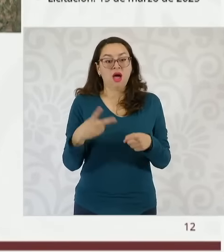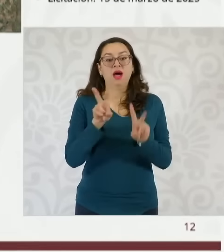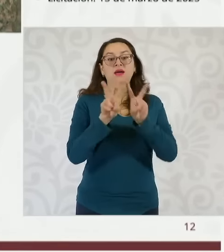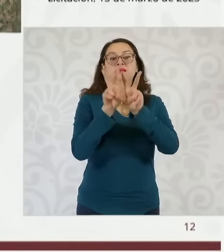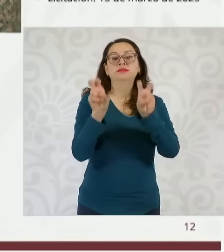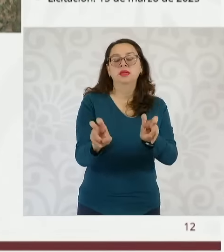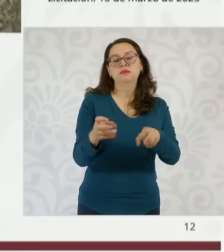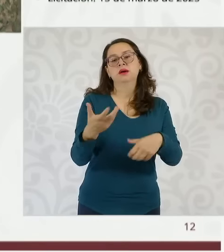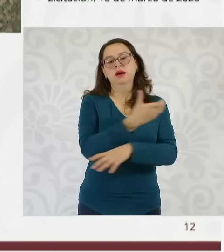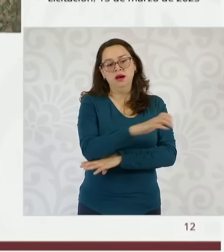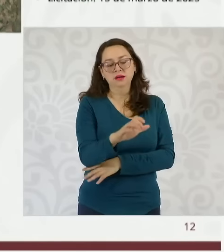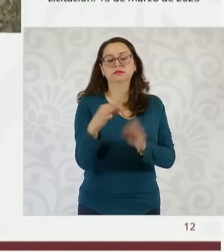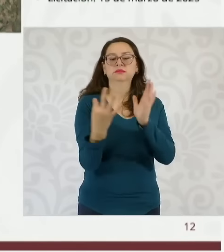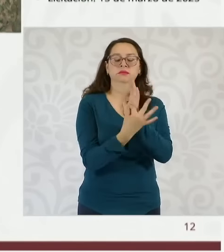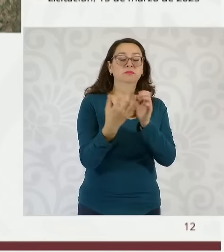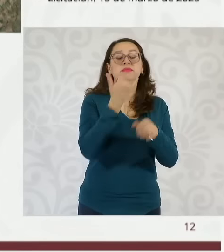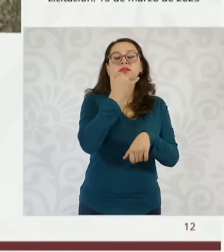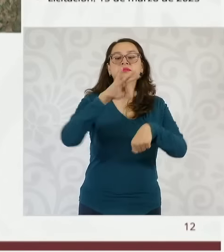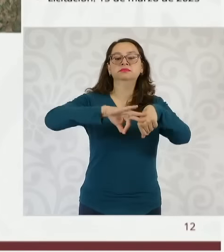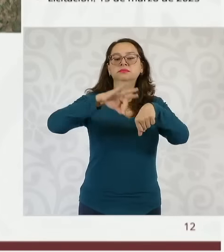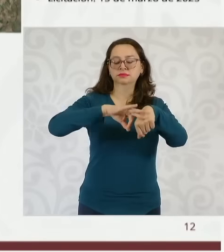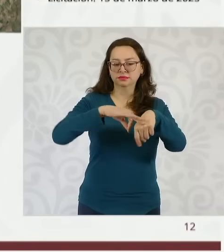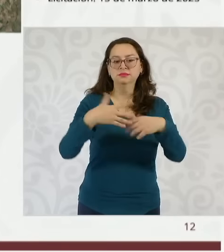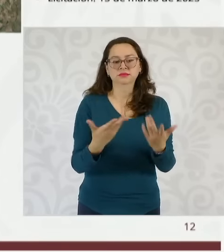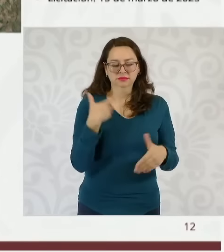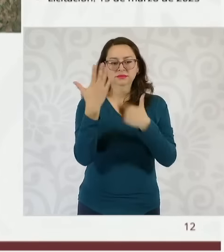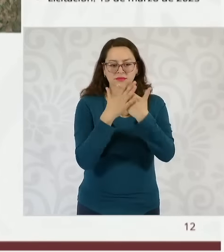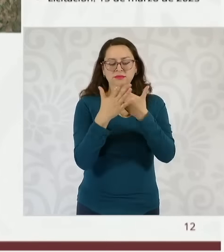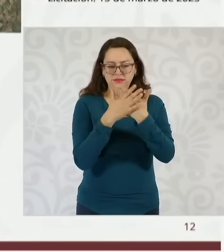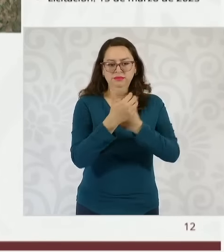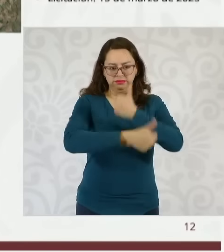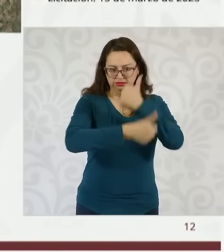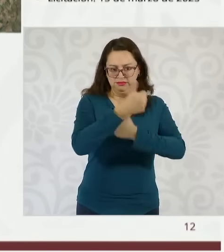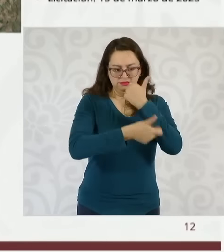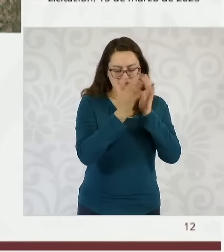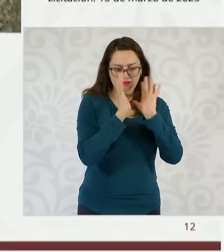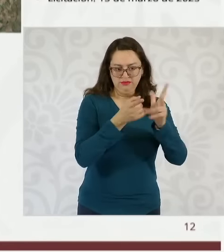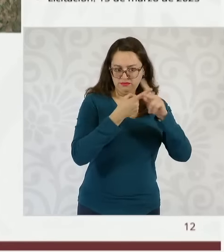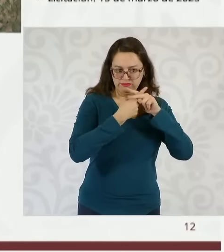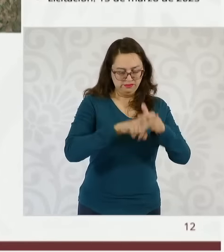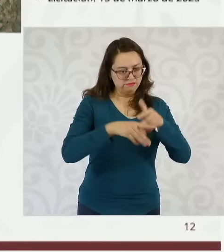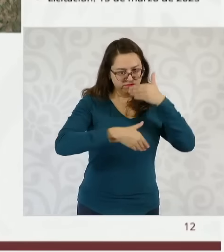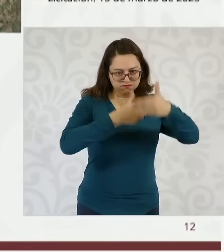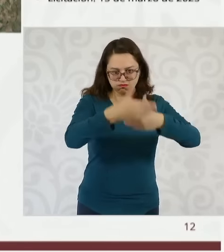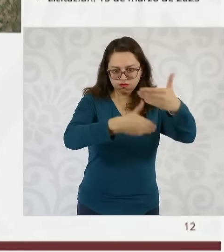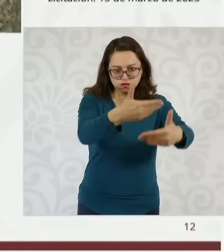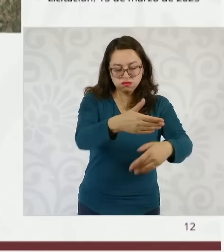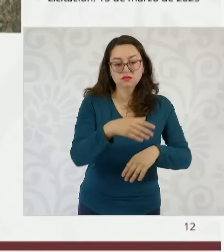requisitos y serán próximamente licitados el polo de desarrollo de San Blaza Templa se encuentra